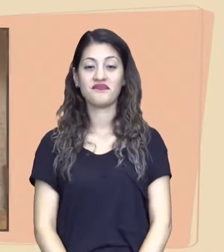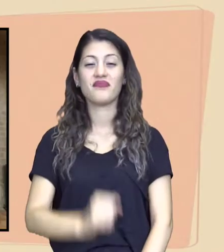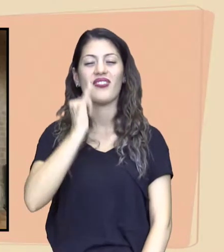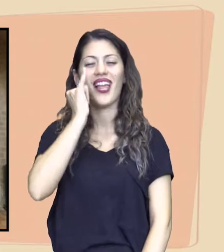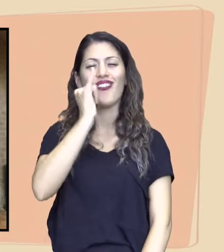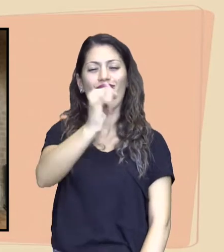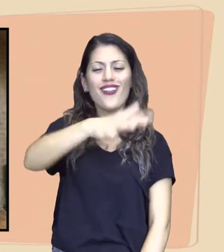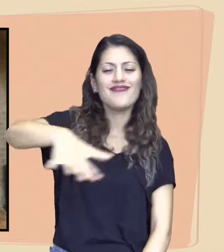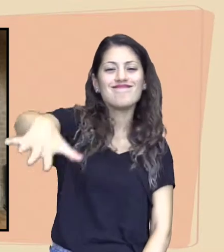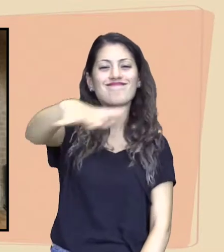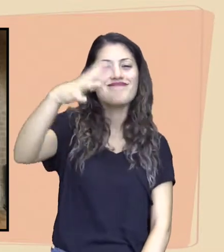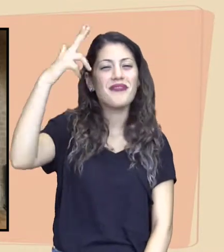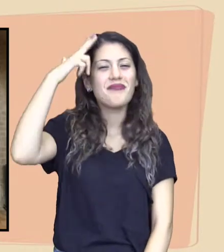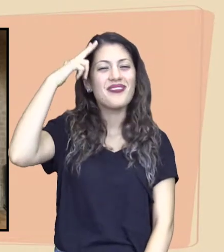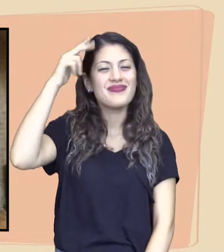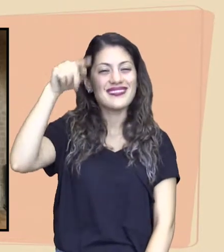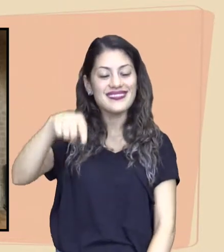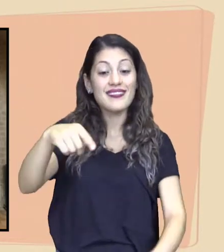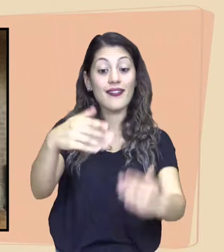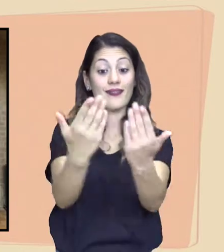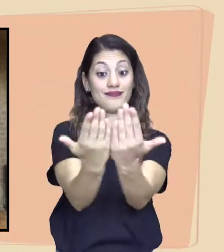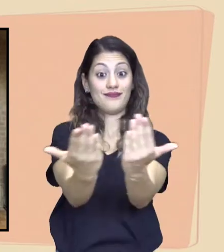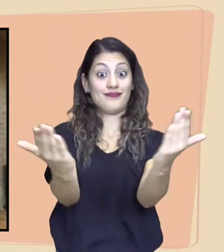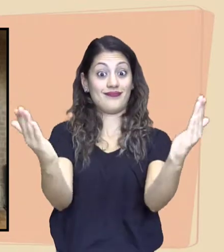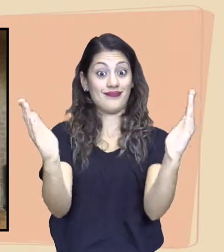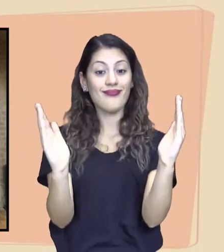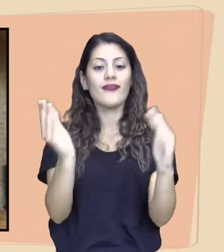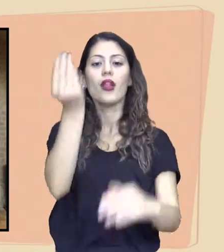Sul fondo del presbiterio, davanti all'abside appena accennata si erge